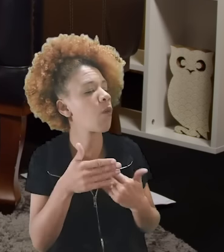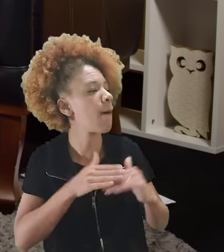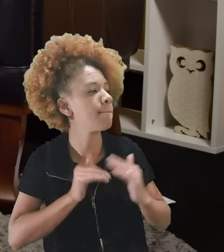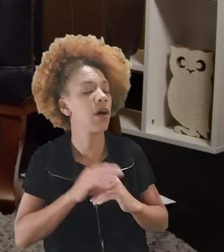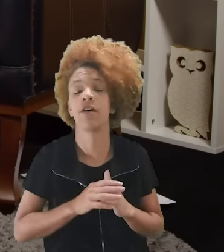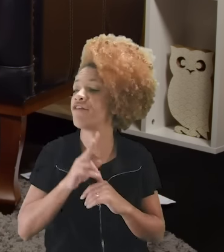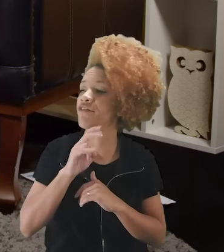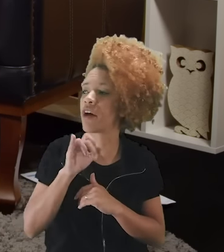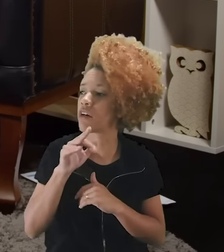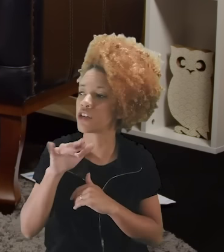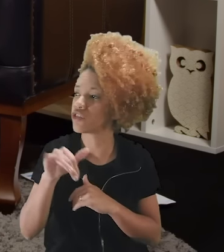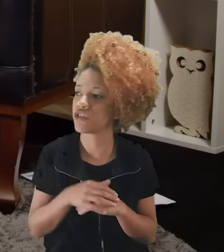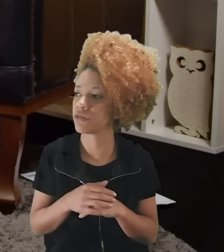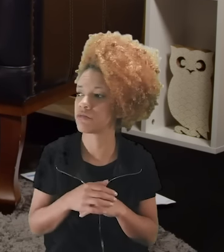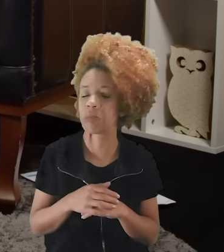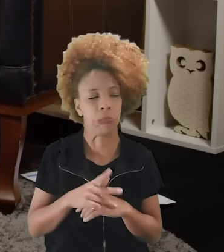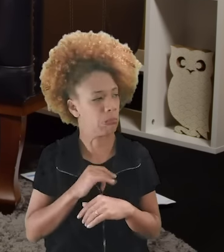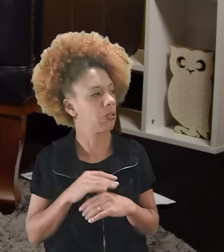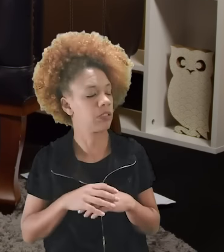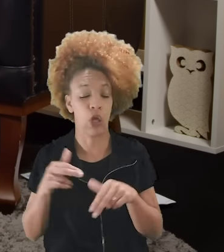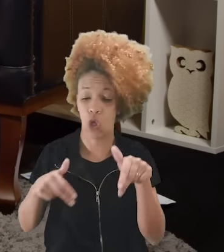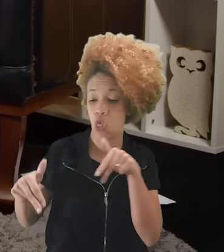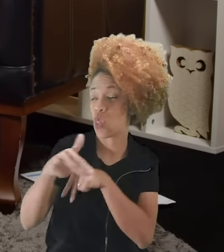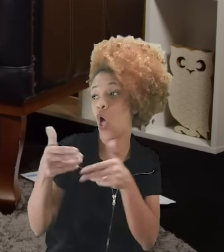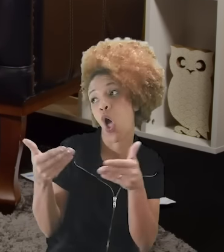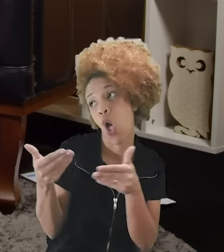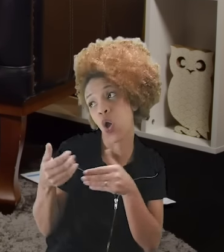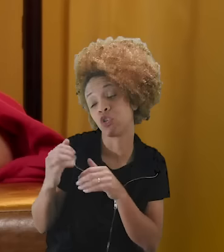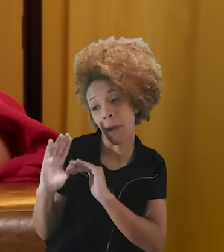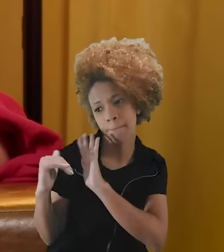modalidade em valorent com atim Liquid Tim Liquid er o time dominante hoje em dia o cenário cresceu